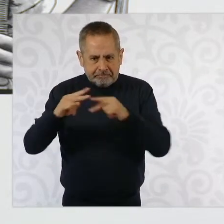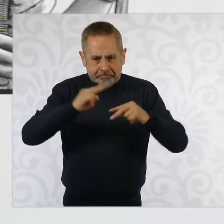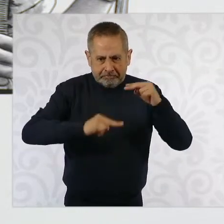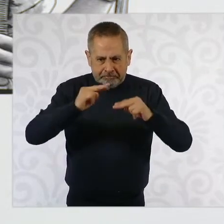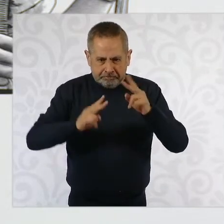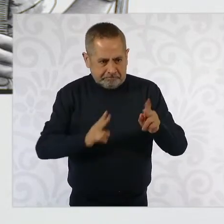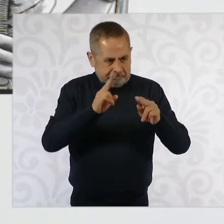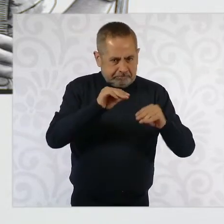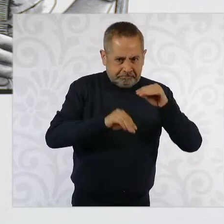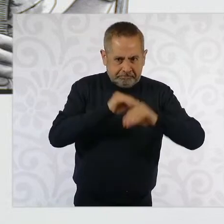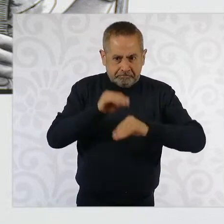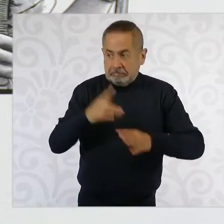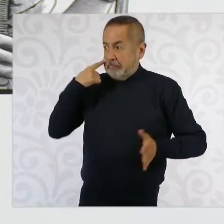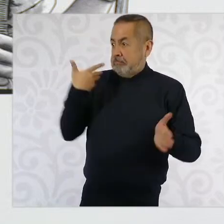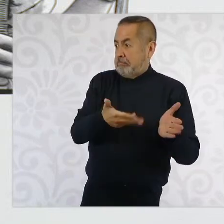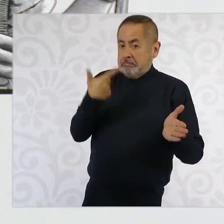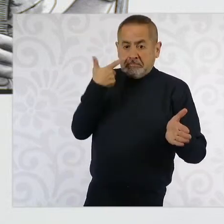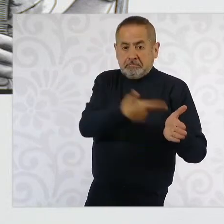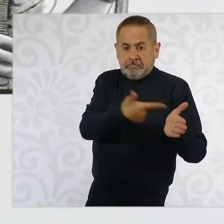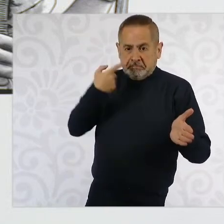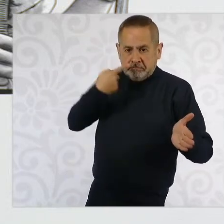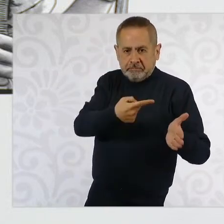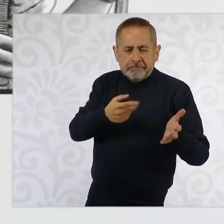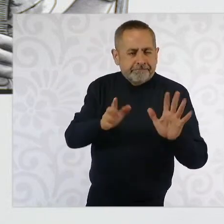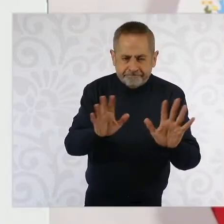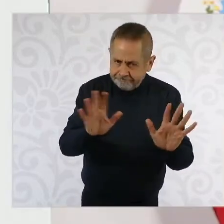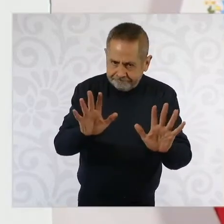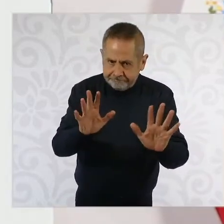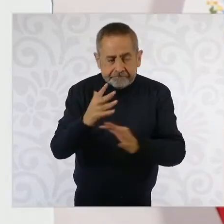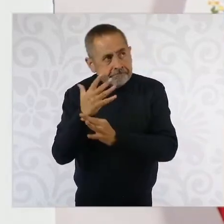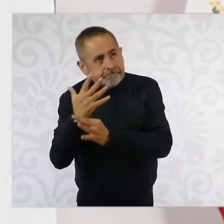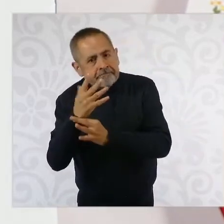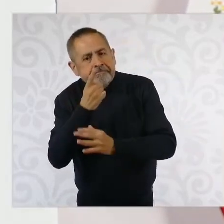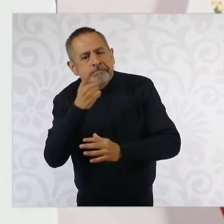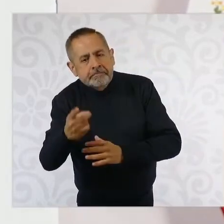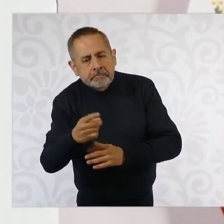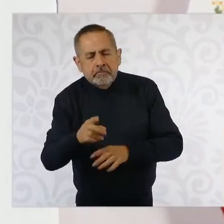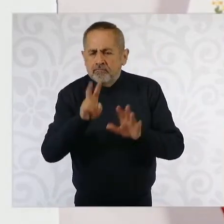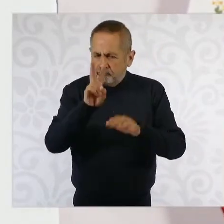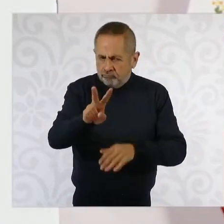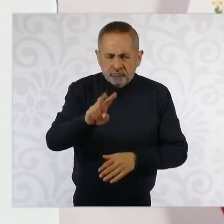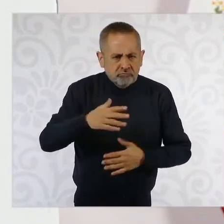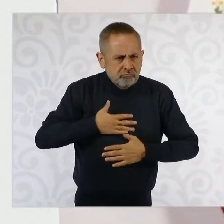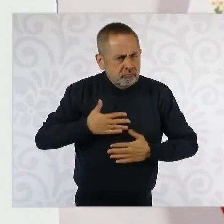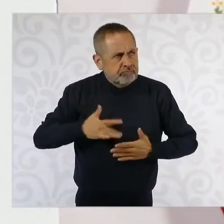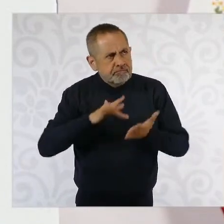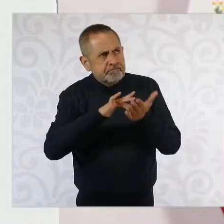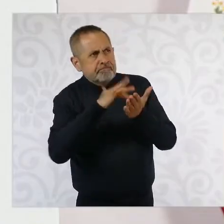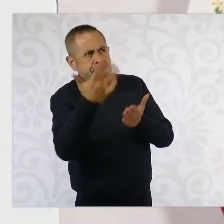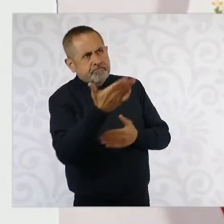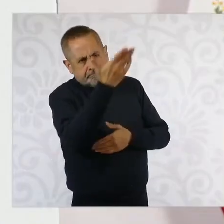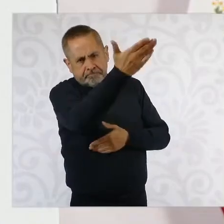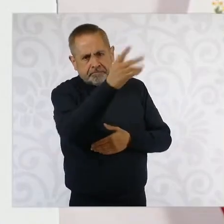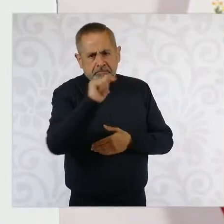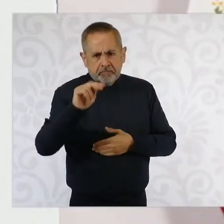presidente Trump Entonces él agradezco además mucho que se refiera a mí de esa manera hemos